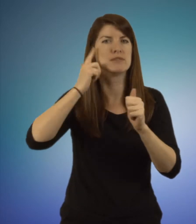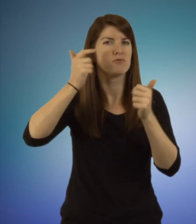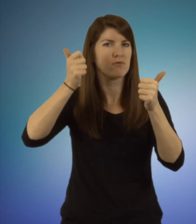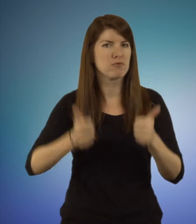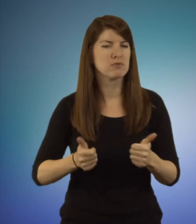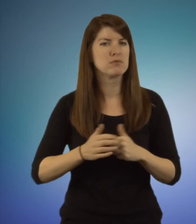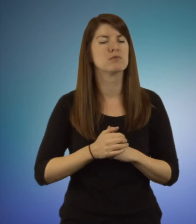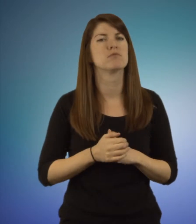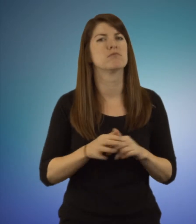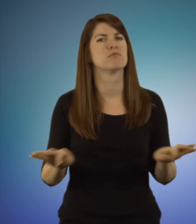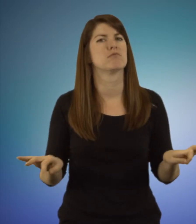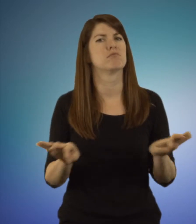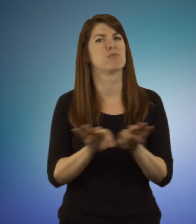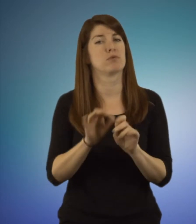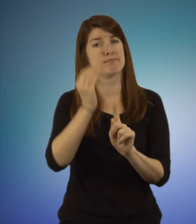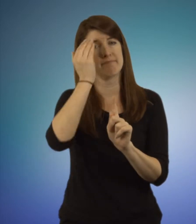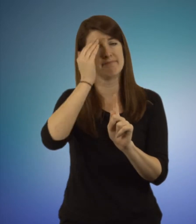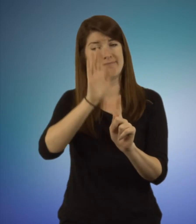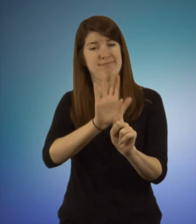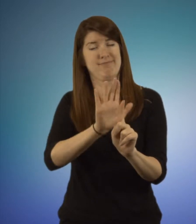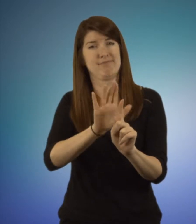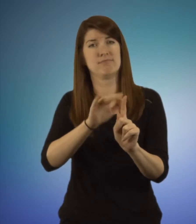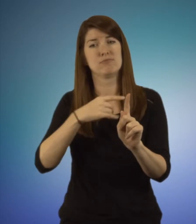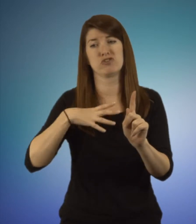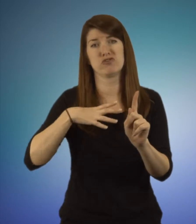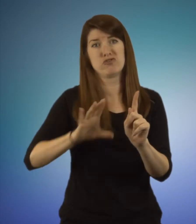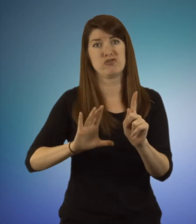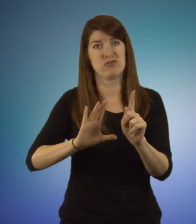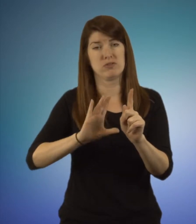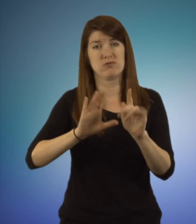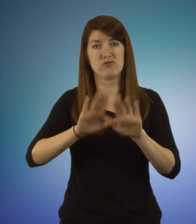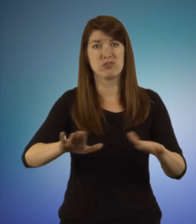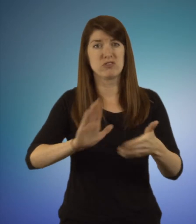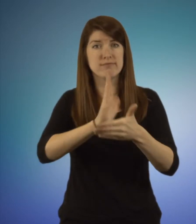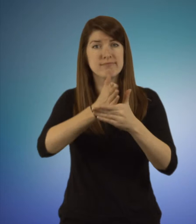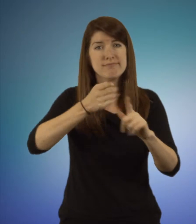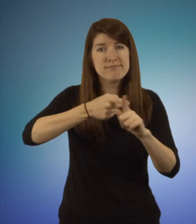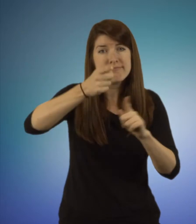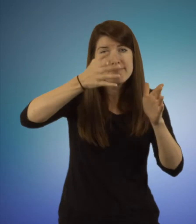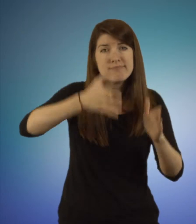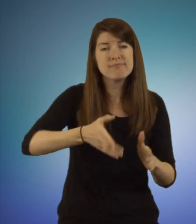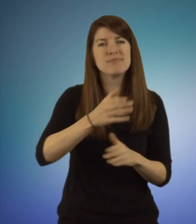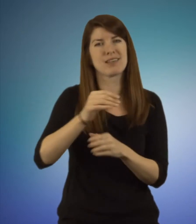También puede estar presente un abogado o un tercero si la familia lo solicita.